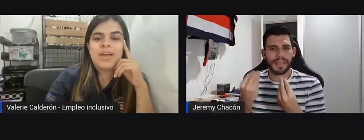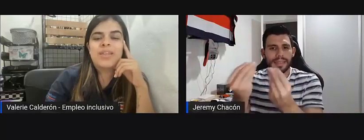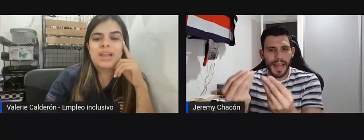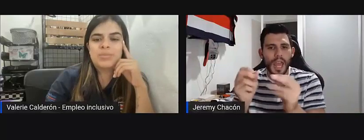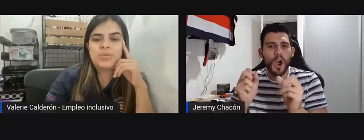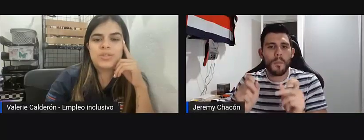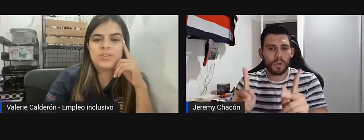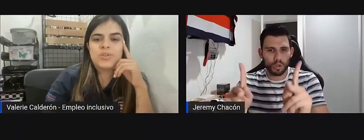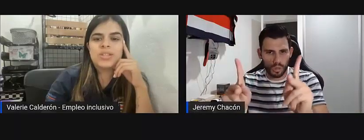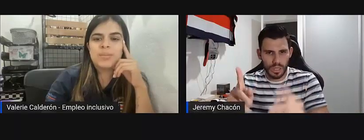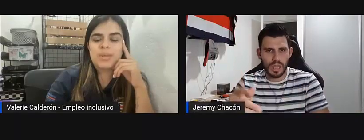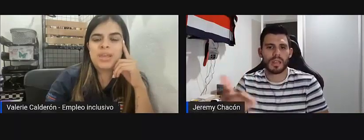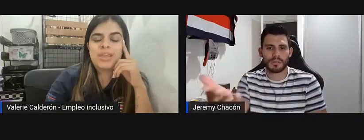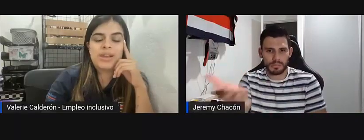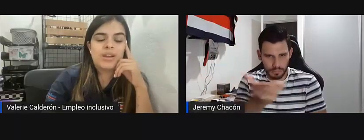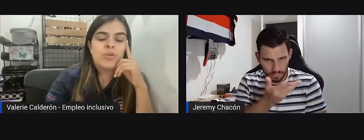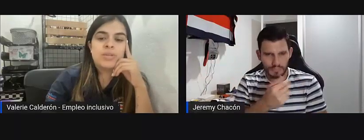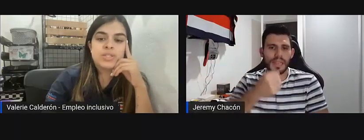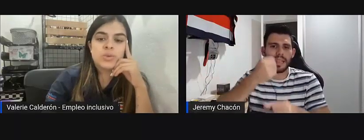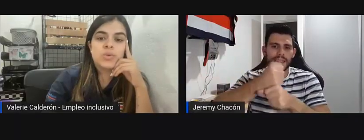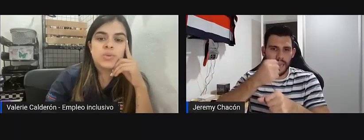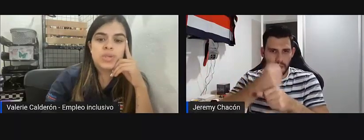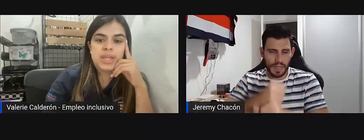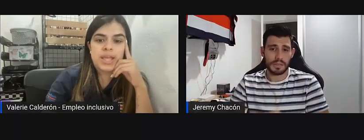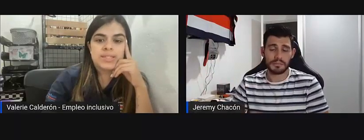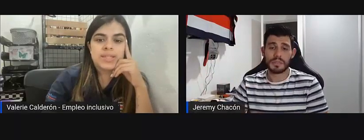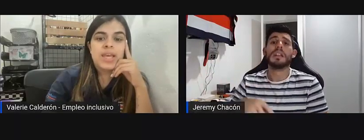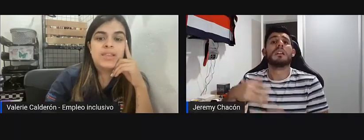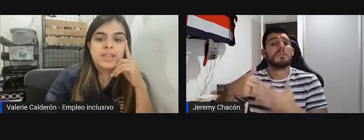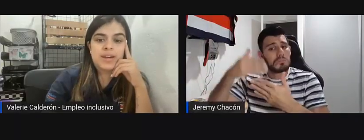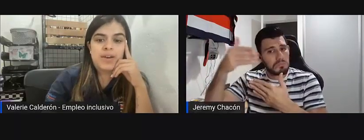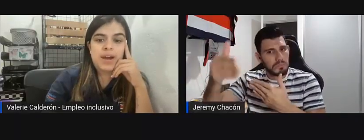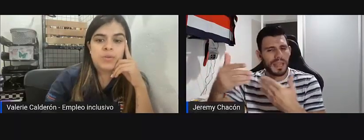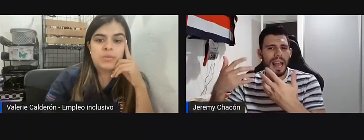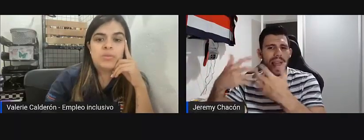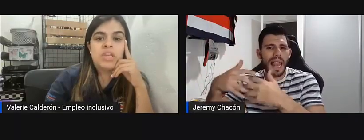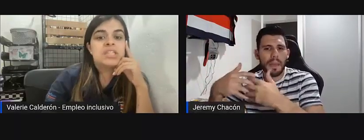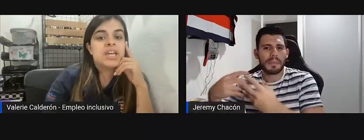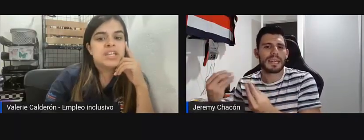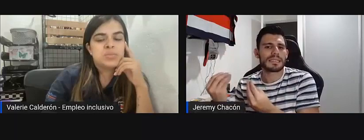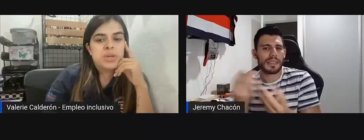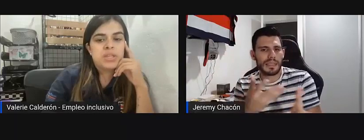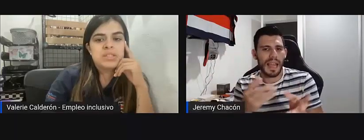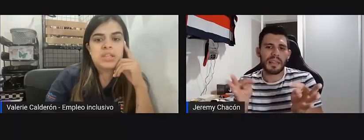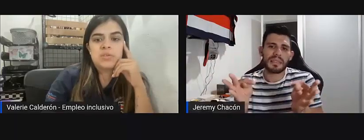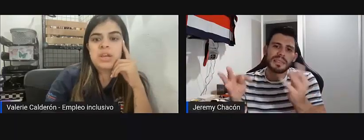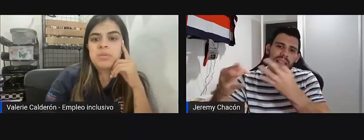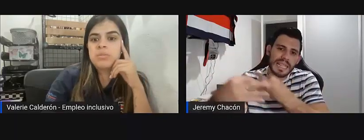a la población sorda también y darle como esas oportunidades de trabajo y ya después dentro de la